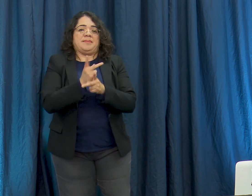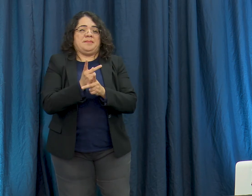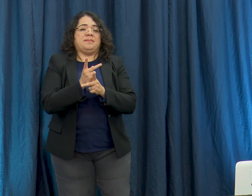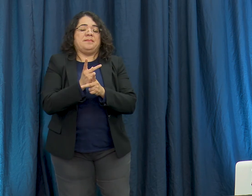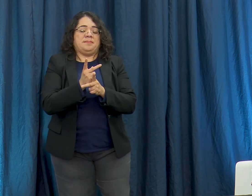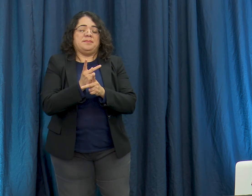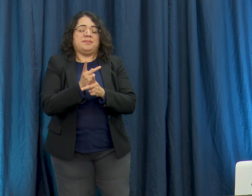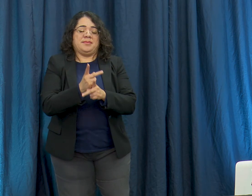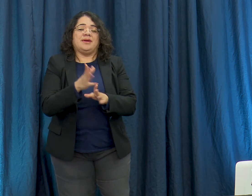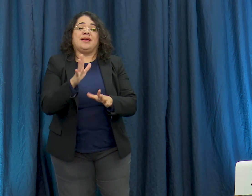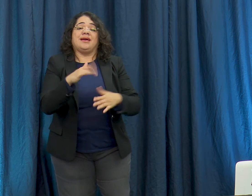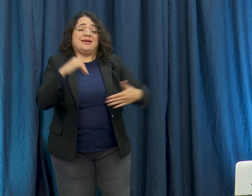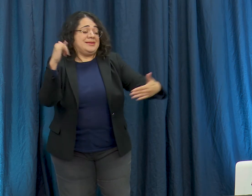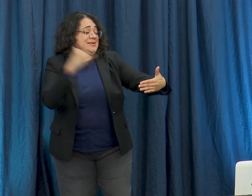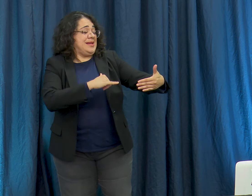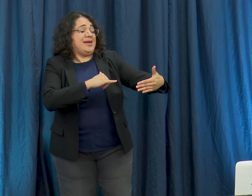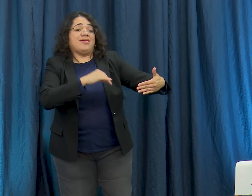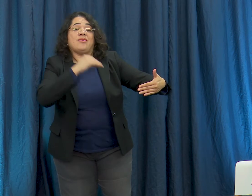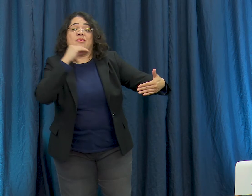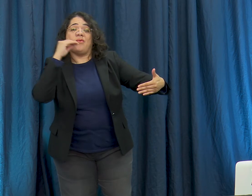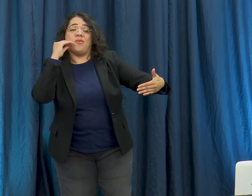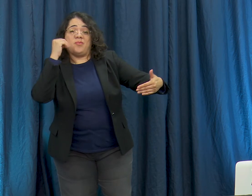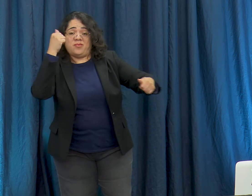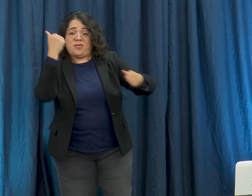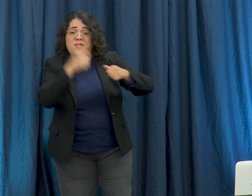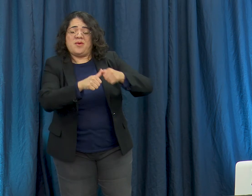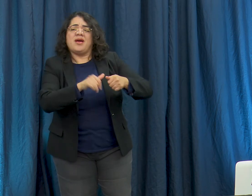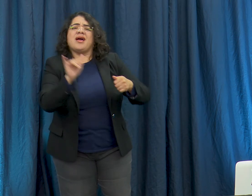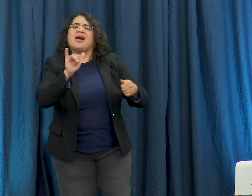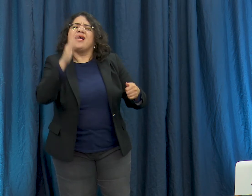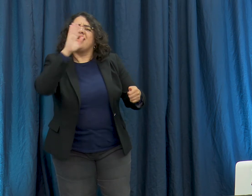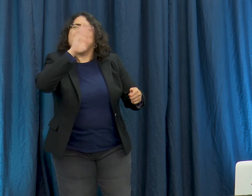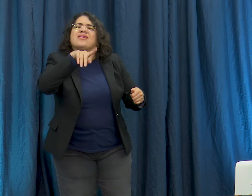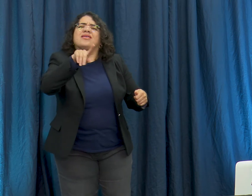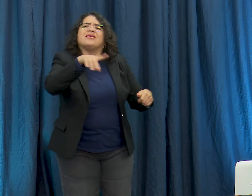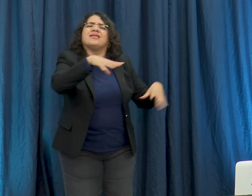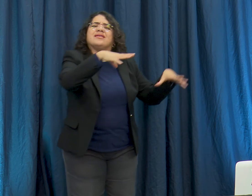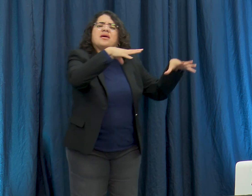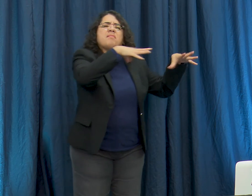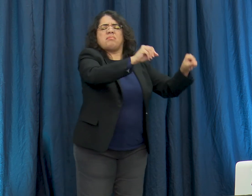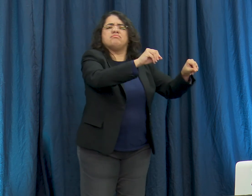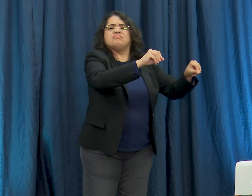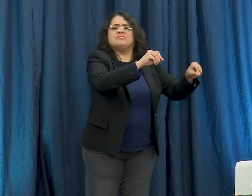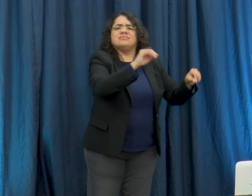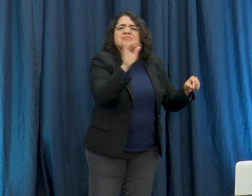rapido como a pagar une interrupts or de luz ahora que todos estamos tratando de